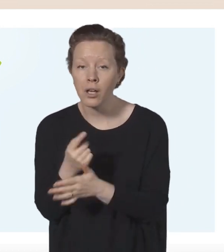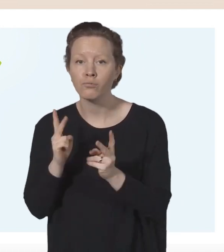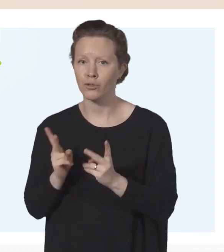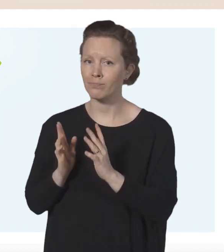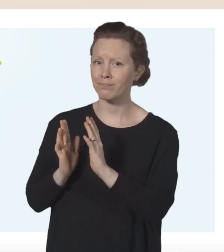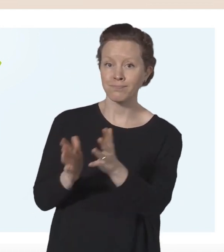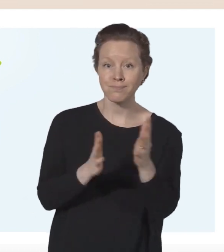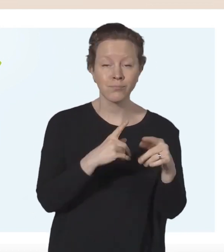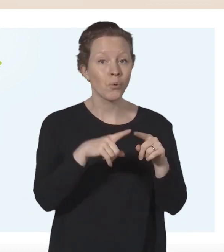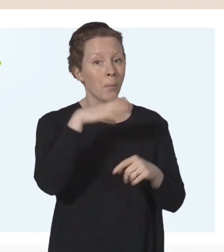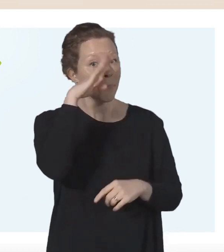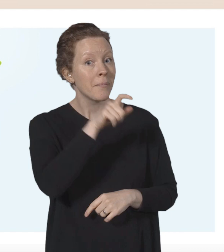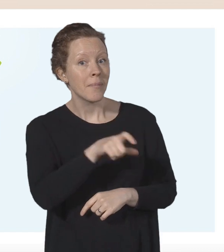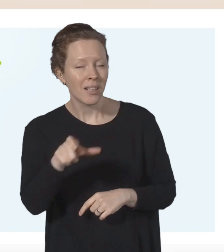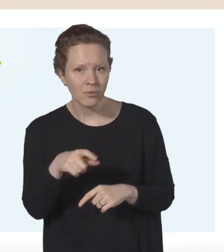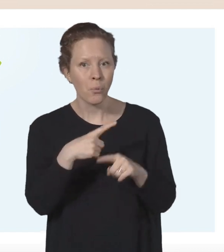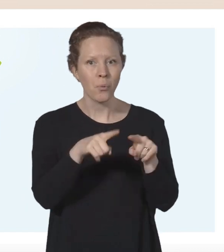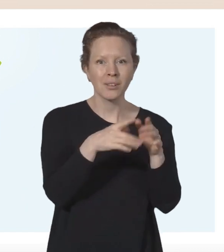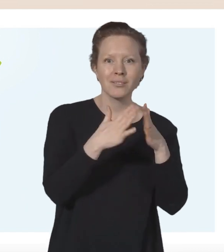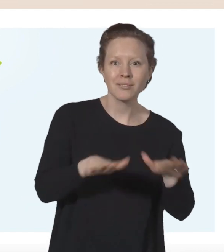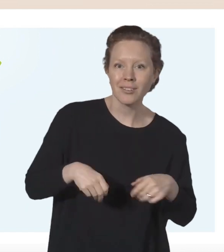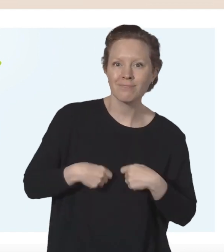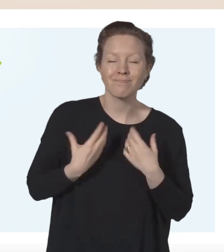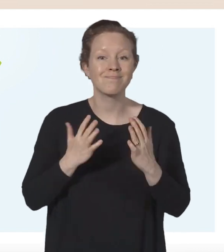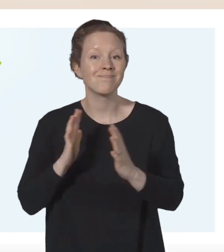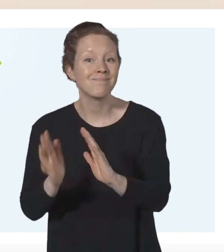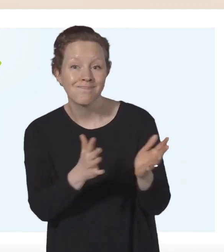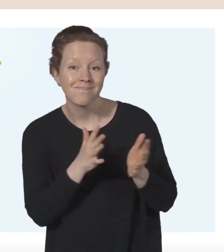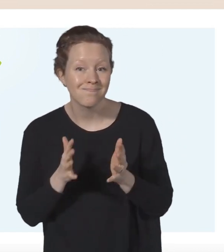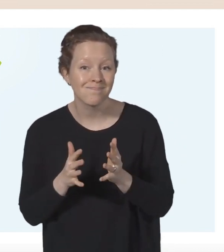träffa och prata med människor som tecknar på olika sätt.